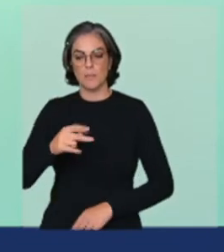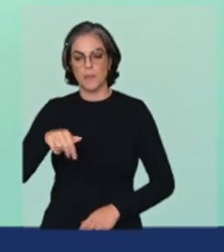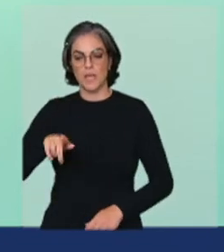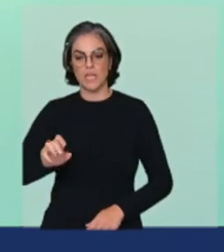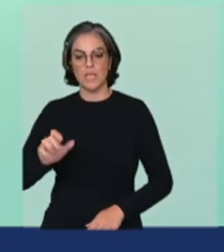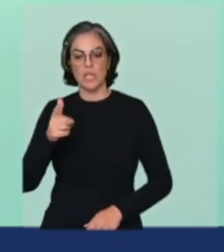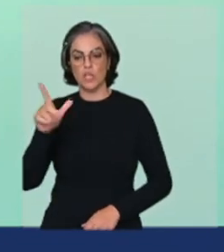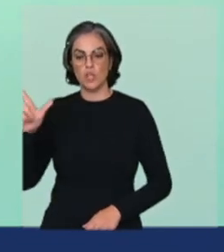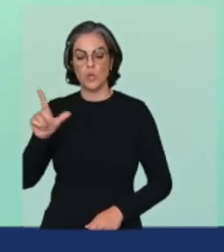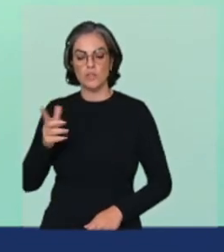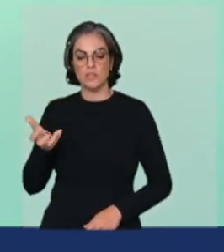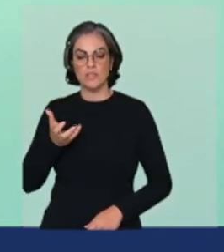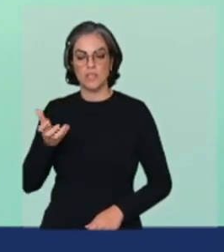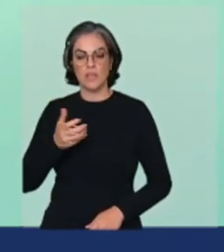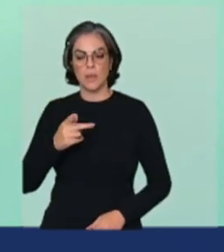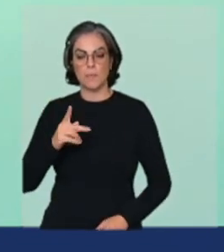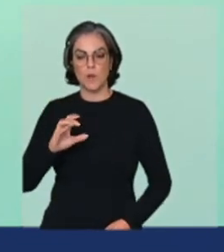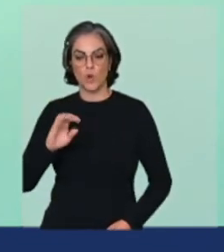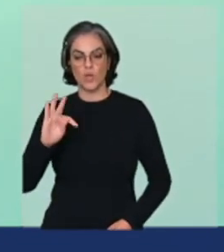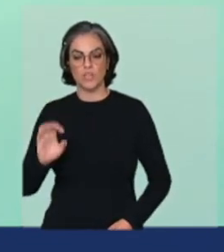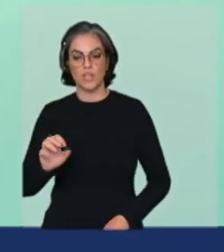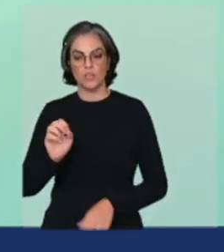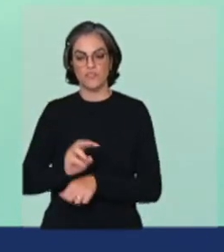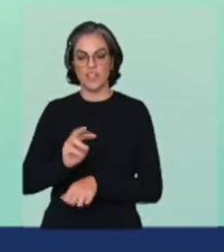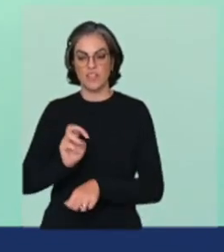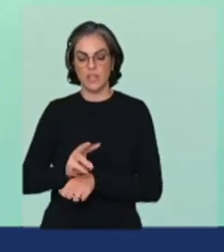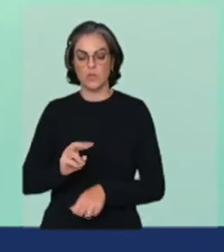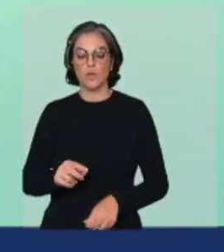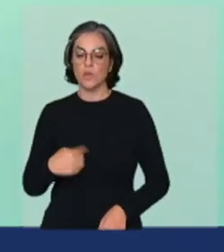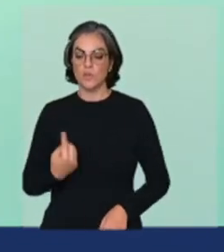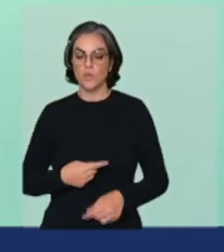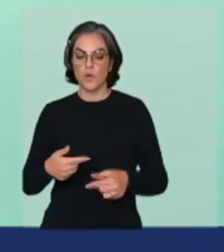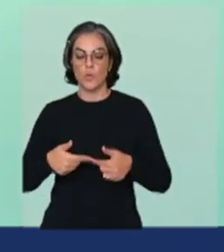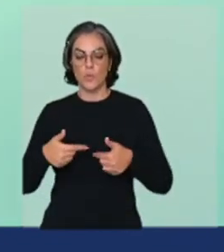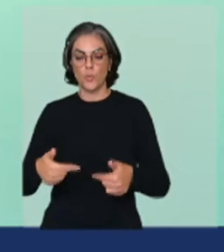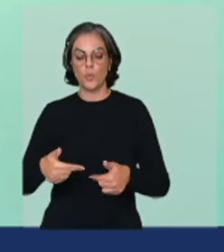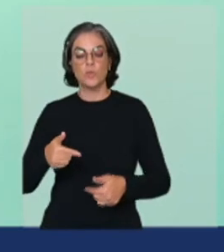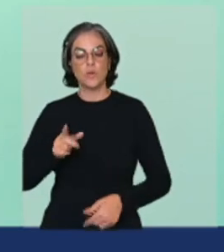QUE QUEREM TRAZER AQUI COMO PACOTE DE... [INTERMITÊNCIA DE ÁUDIO] NOSSA LUTA SEGUIRÁ DIANTE POR UM BRASIL MAIS